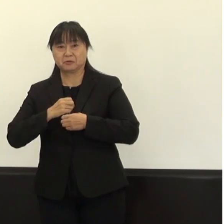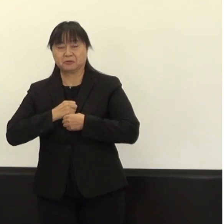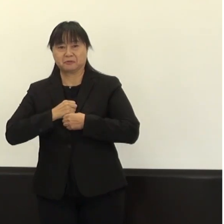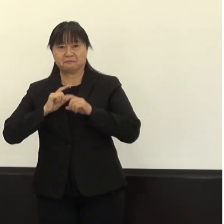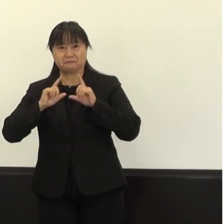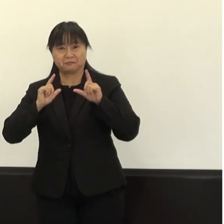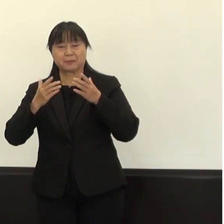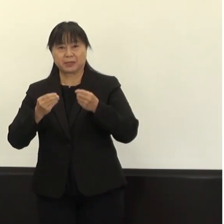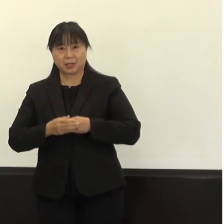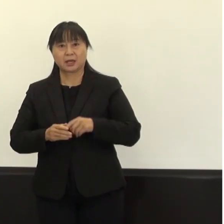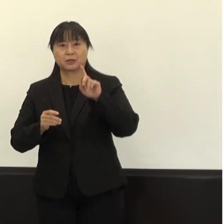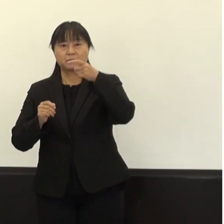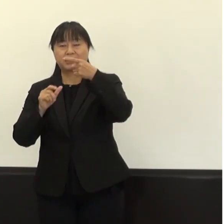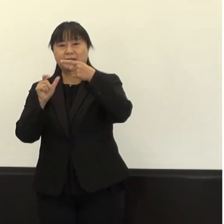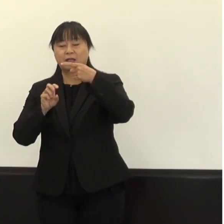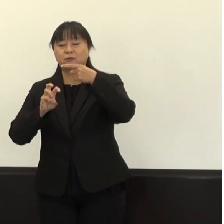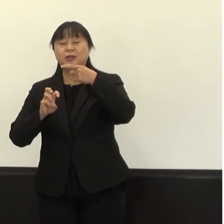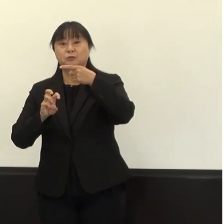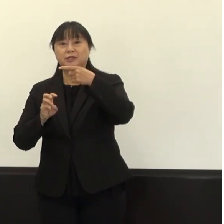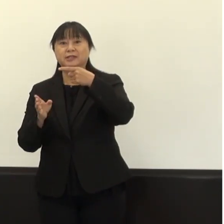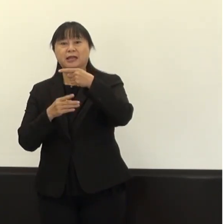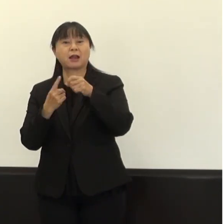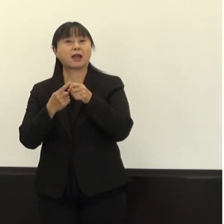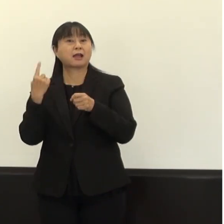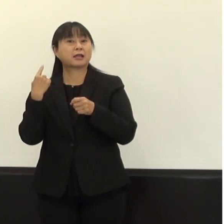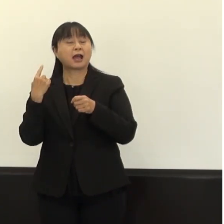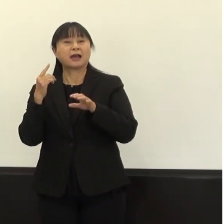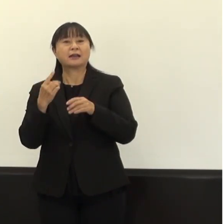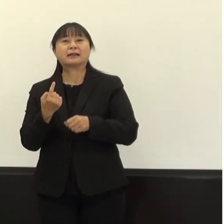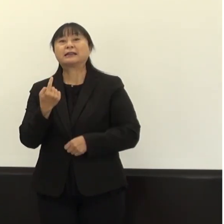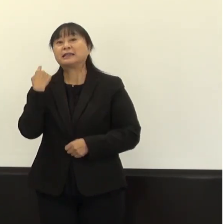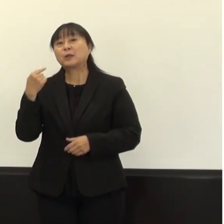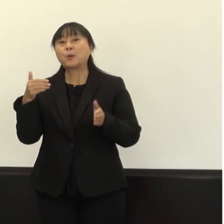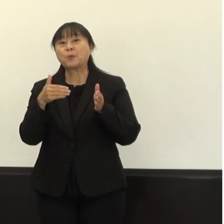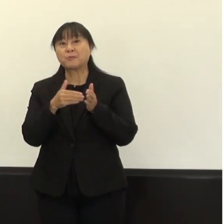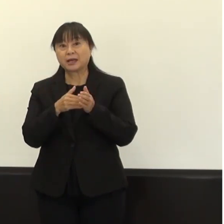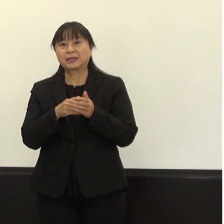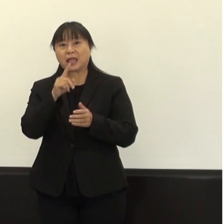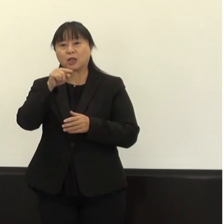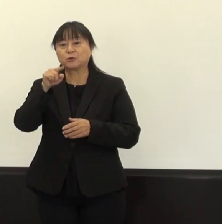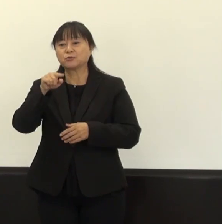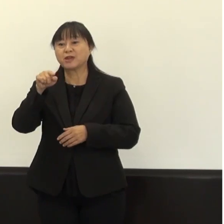１１月３０日から昨日まで、ＵＡＥのドバイにおいて、